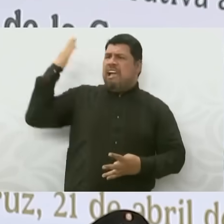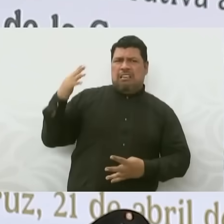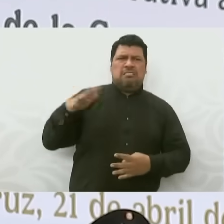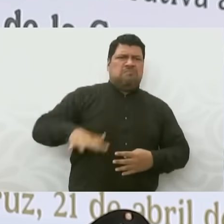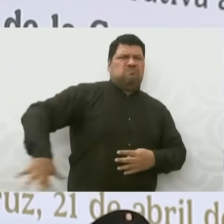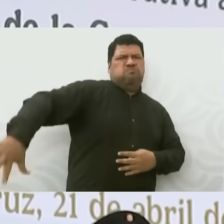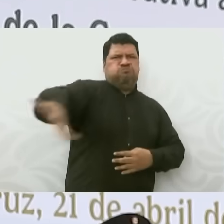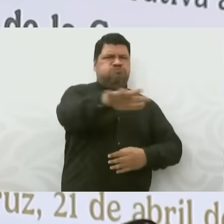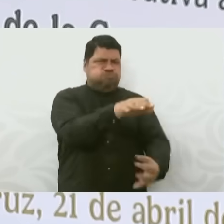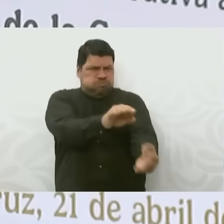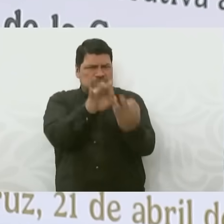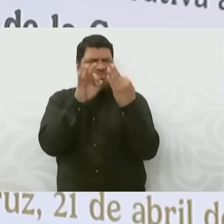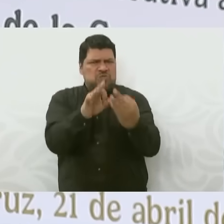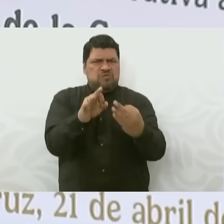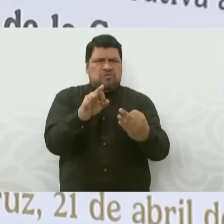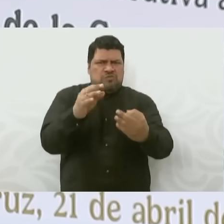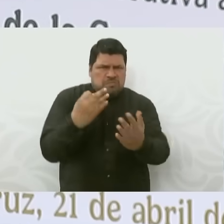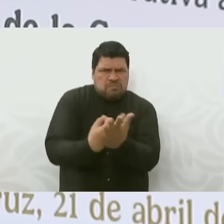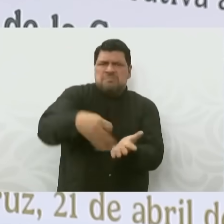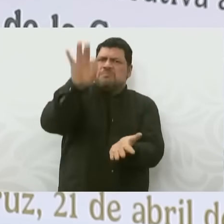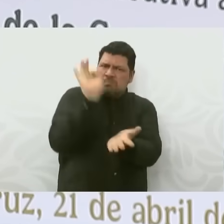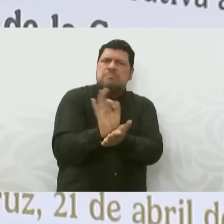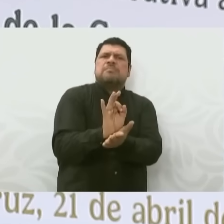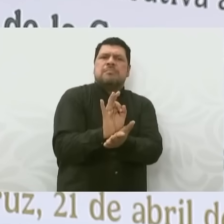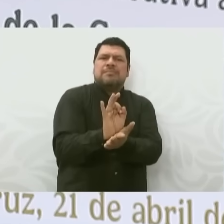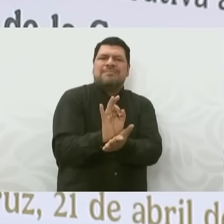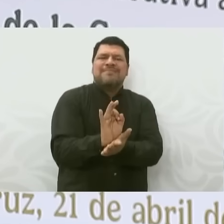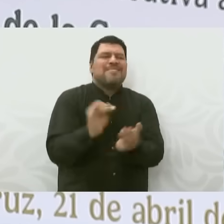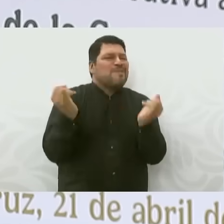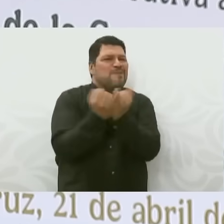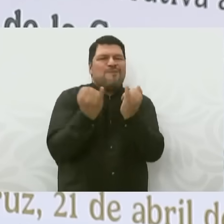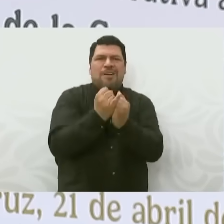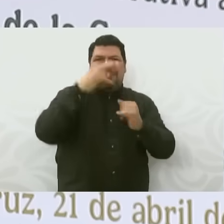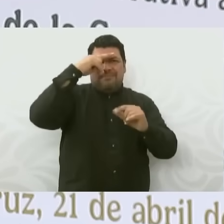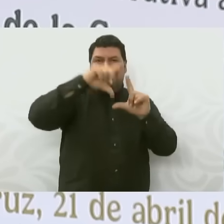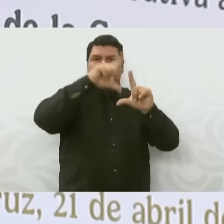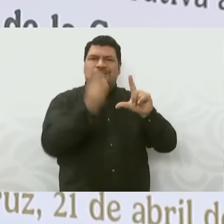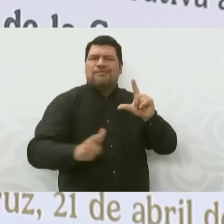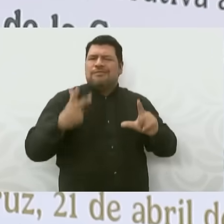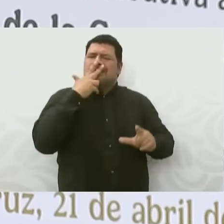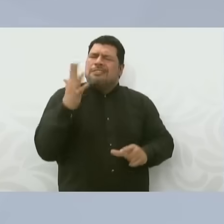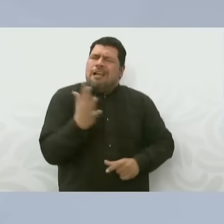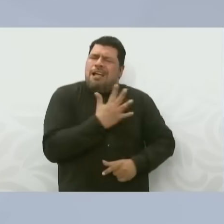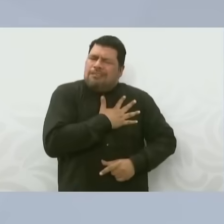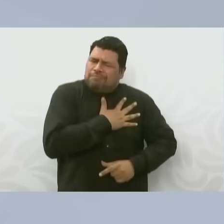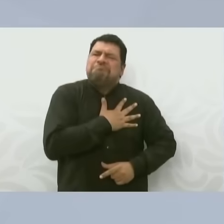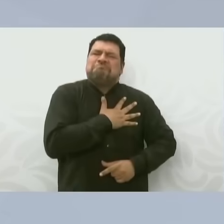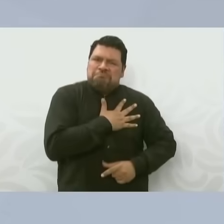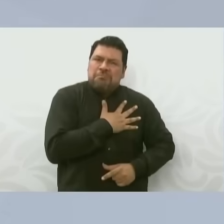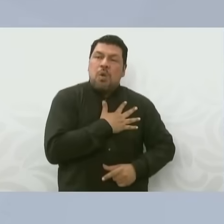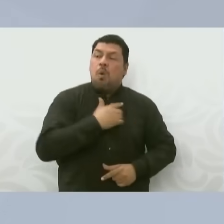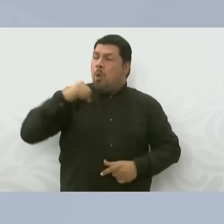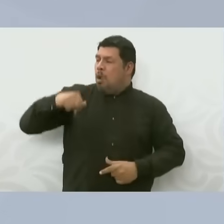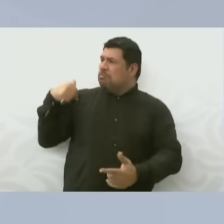con valentía y sobre todo con un profundo amor a la patria valores que nos permiten hoy por hoy